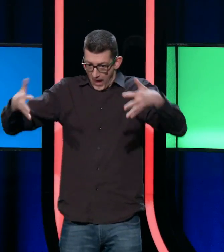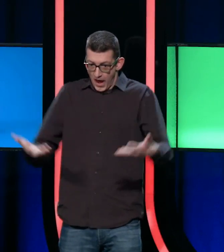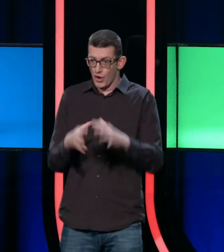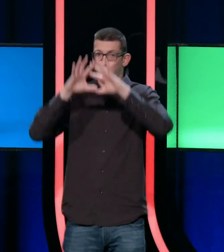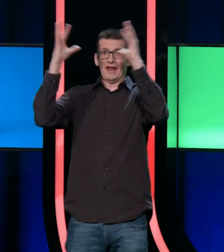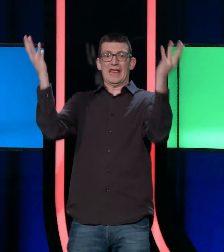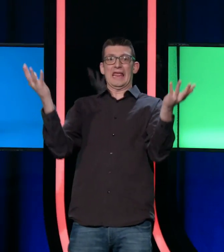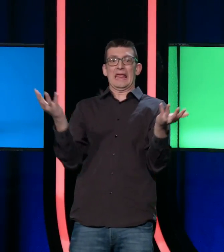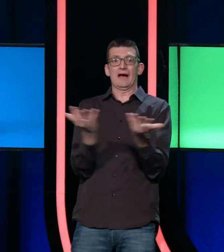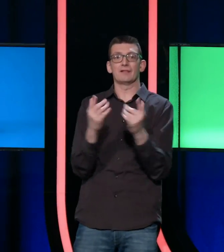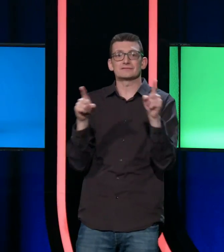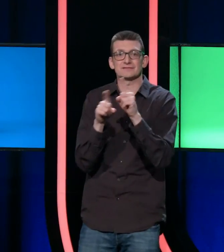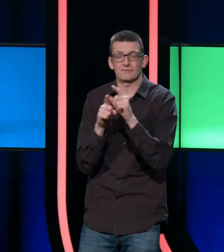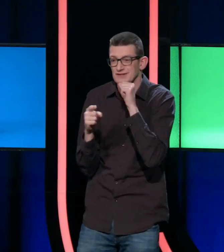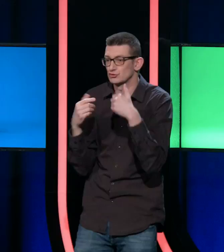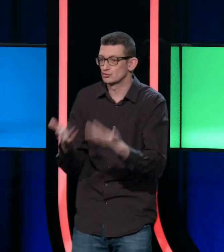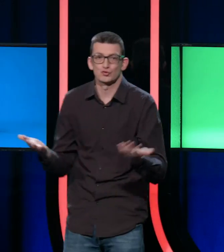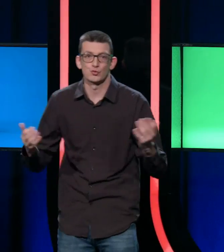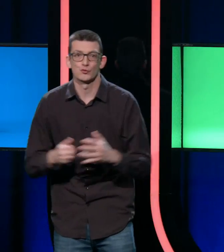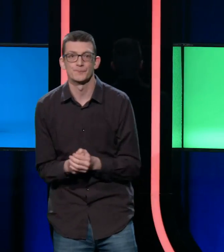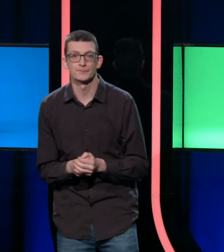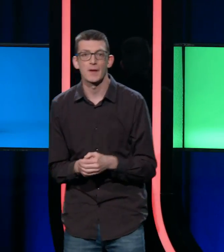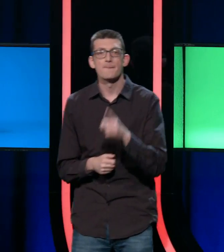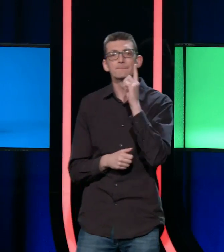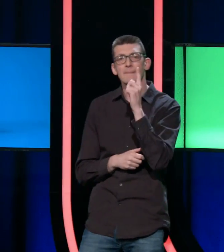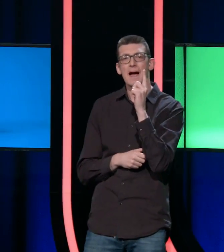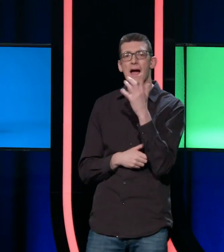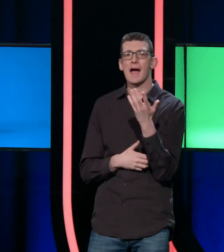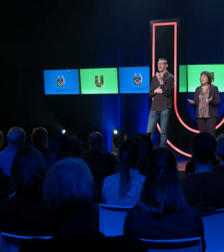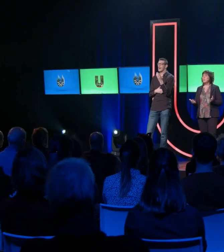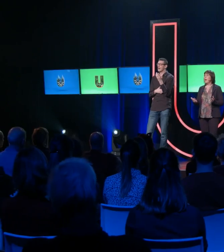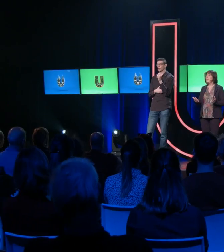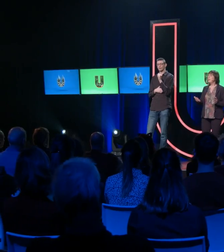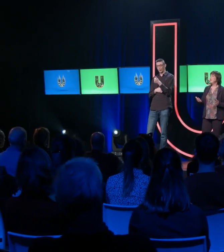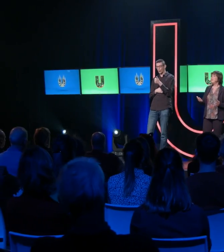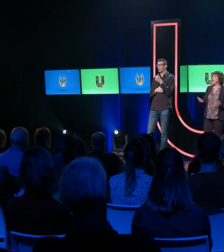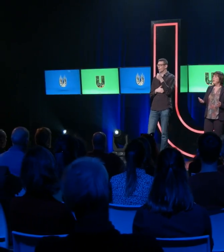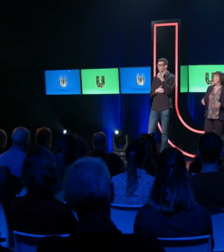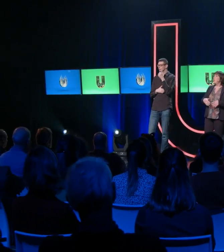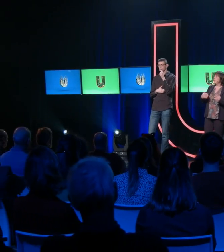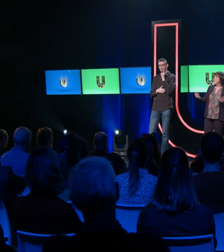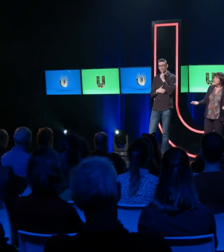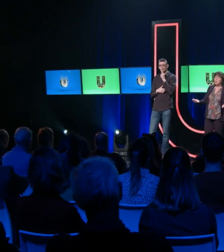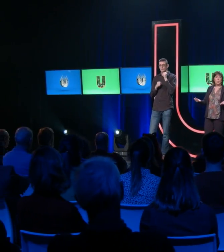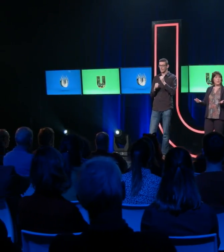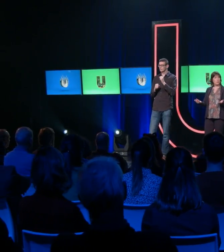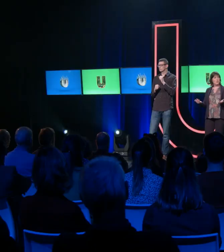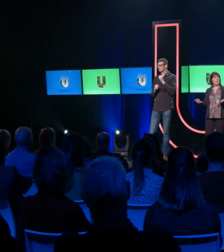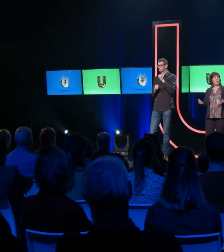zaten alle dove mensen niet op één kluitje bij elkaar. Dus gebarentalen zijn op verschillende momenten ontstaan